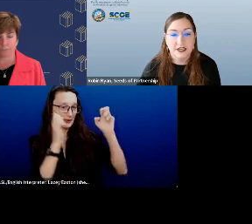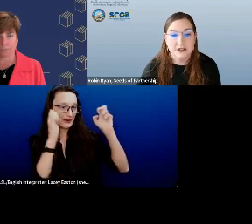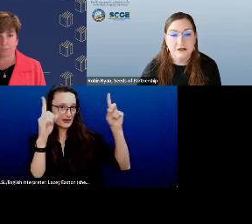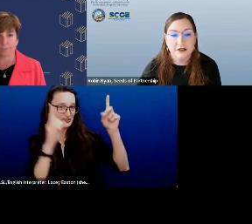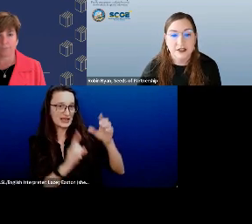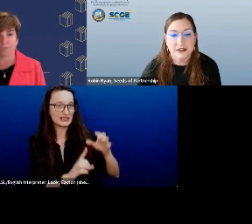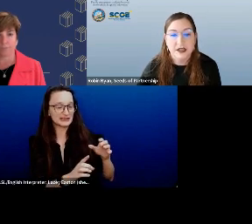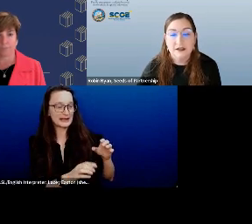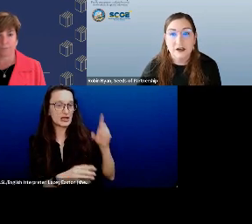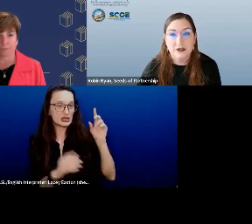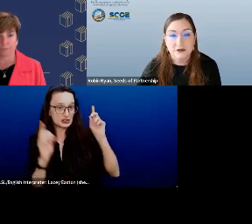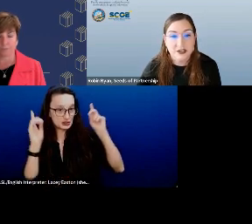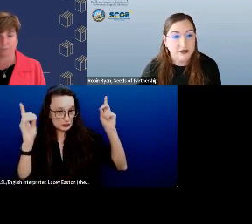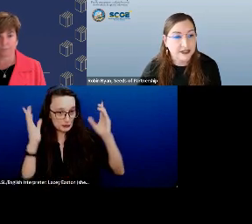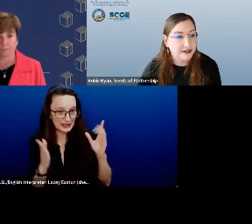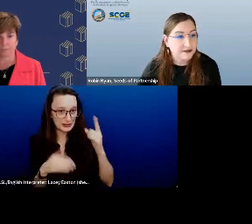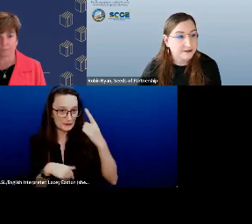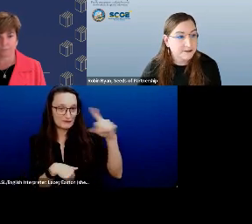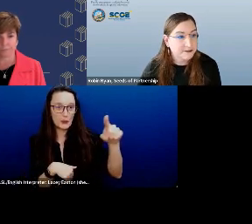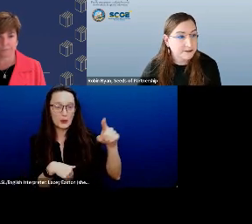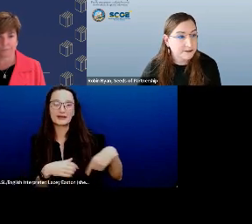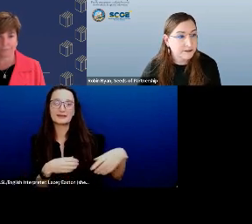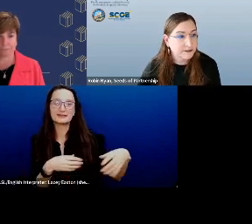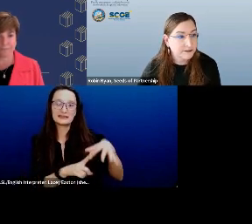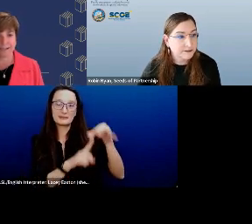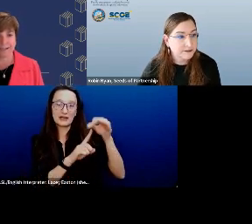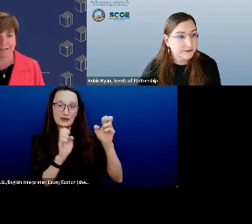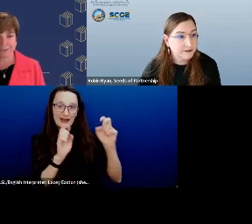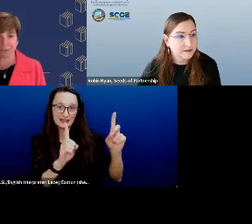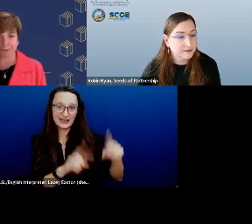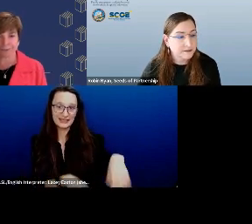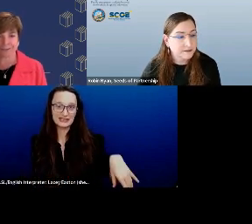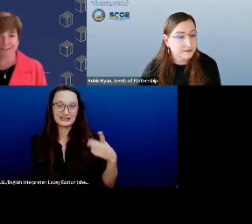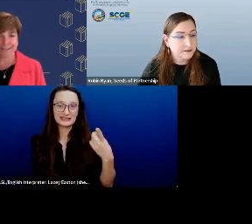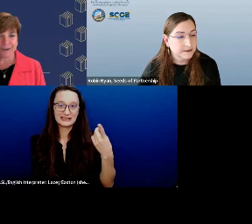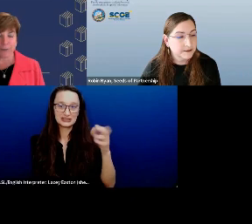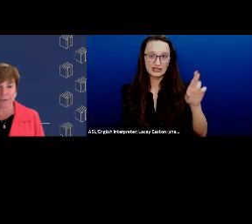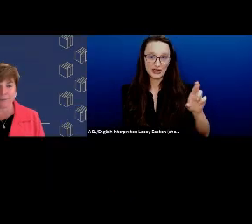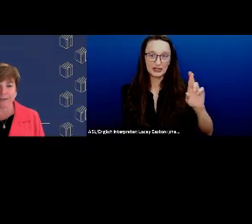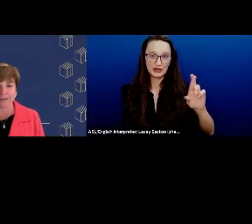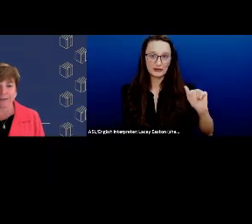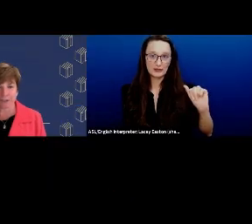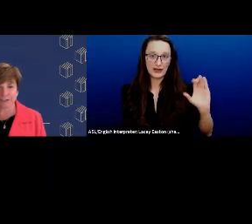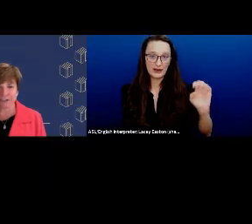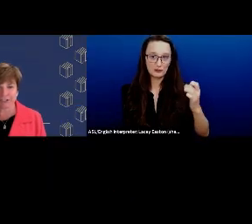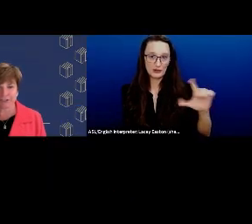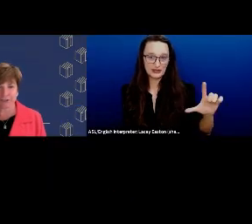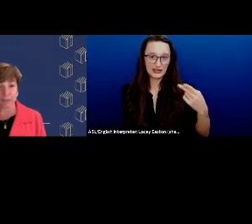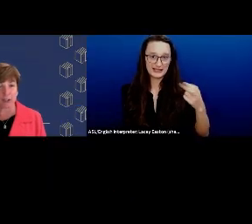Dra. Rachel Heenan. Gracias Robin bienvenidos